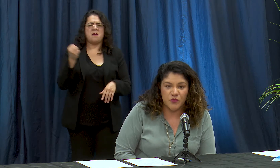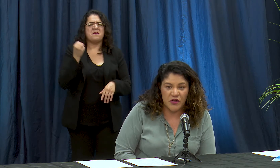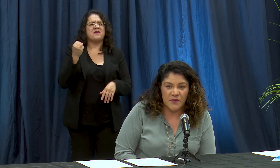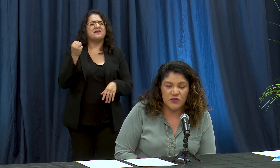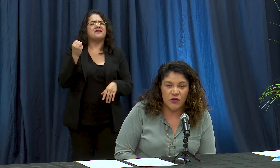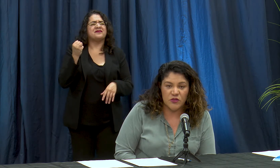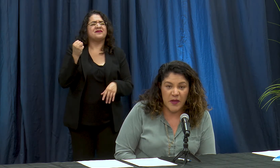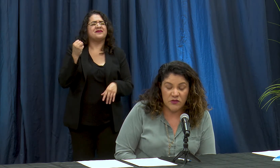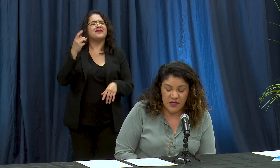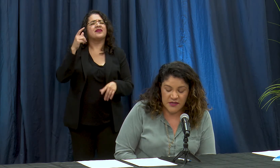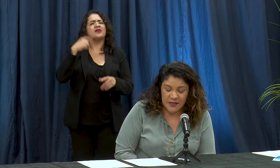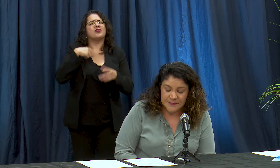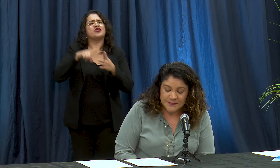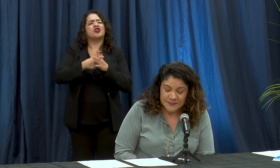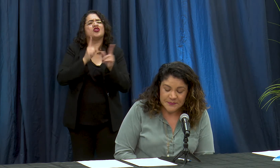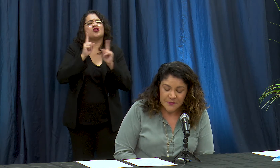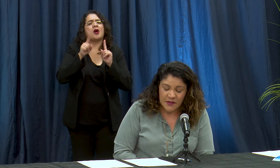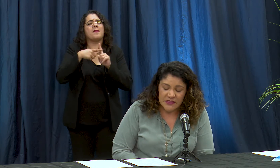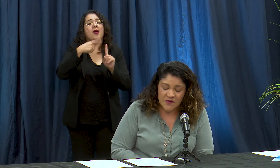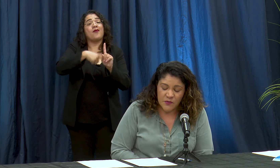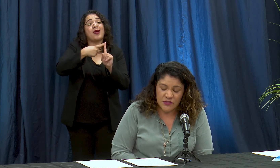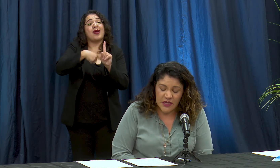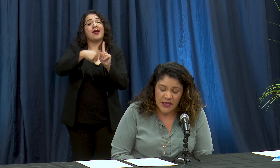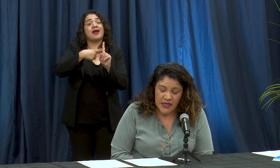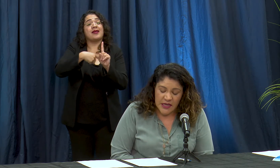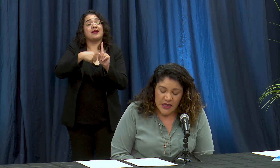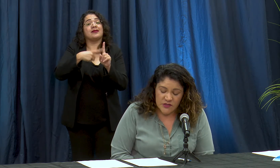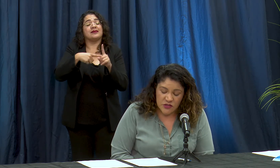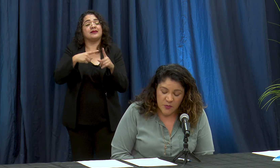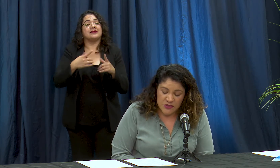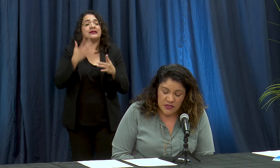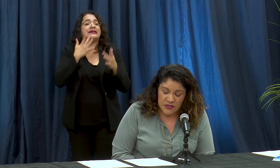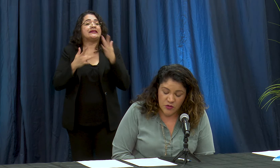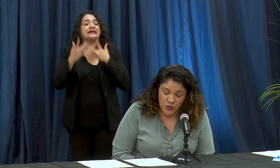problemas con los pavo's de Renta he sabemos que estos tiempos an sido muy